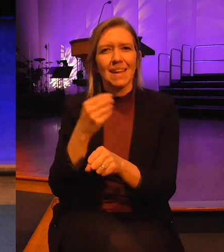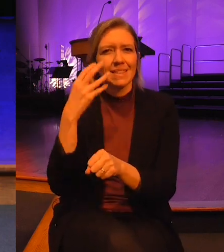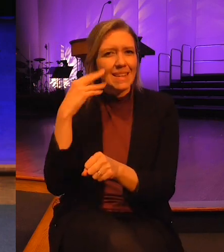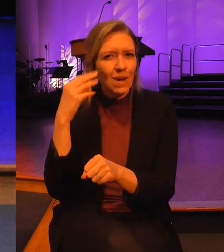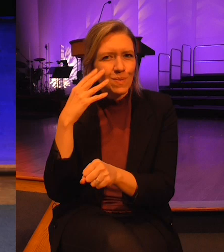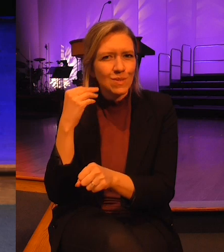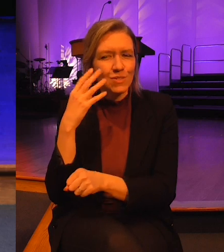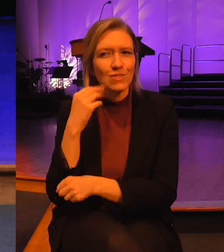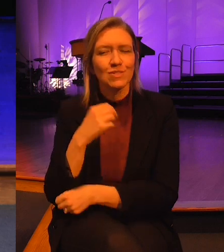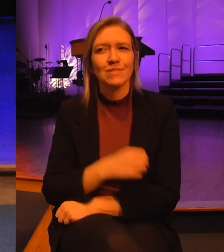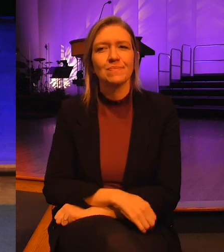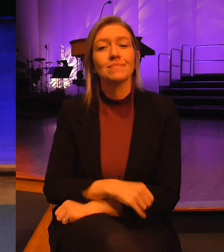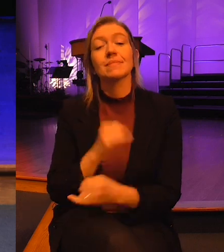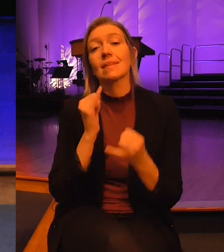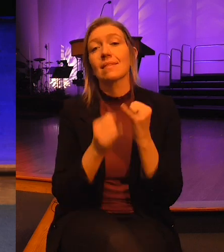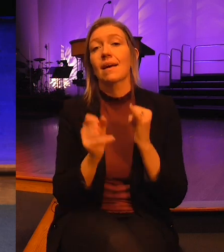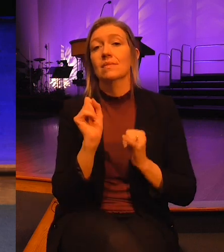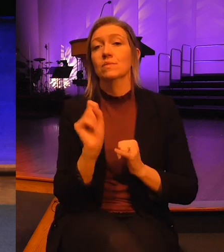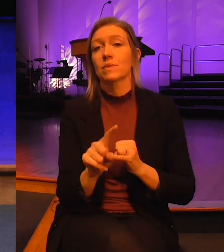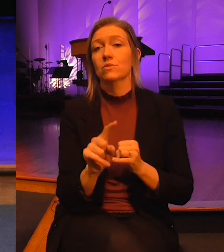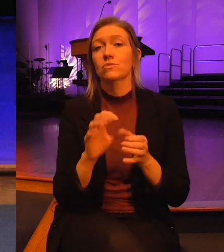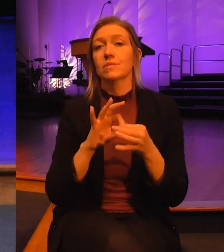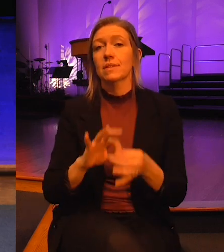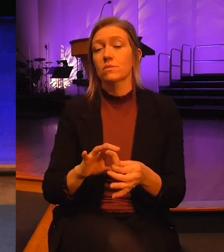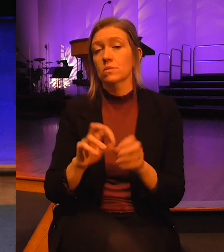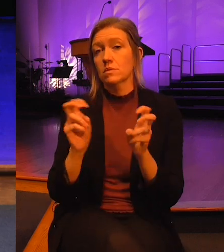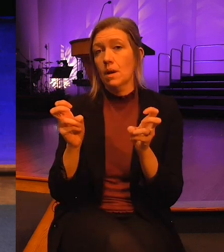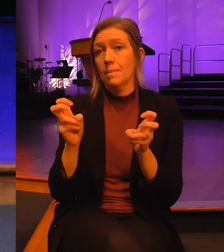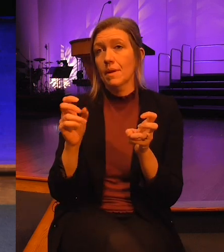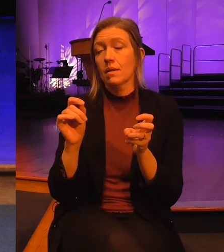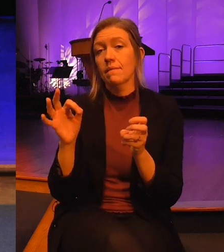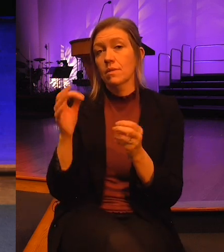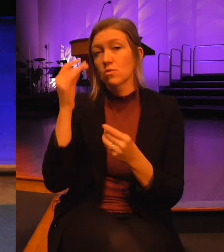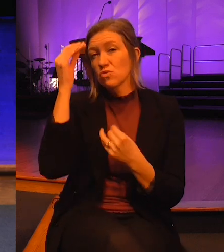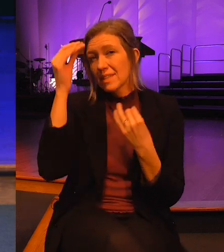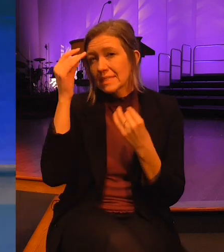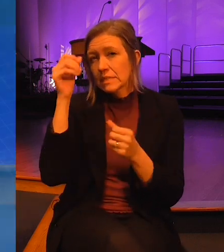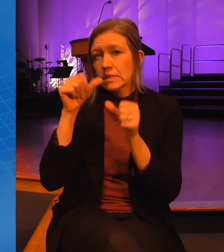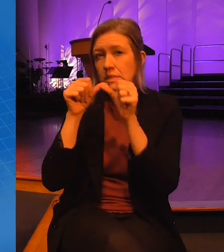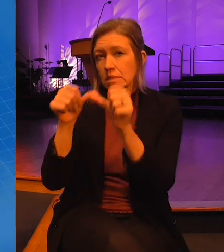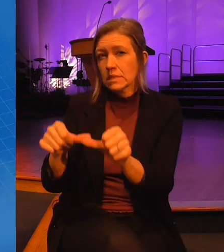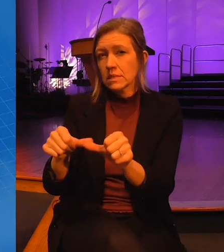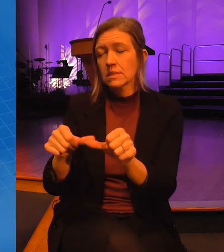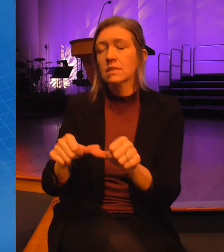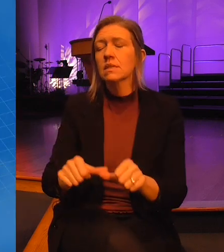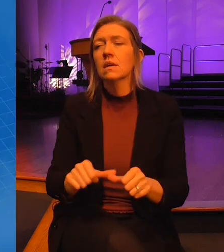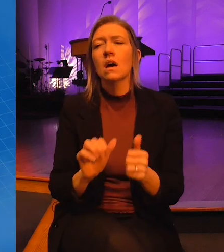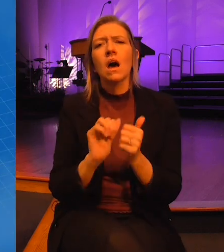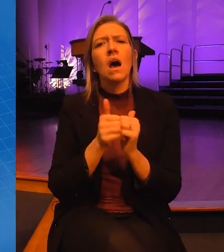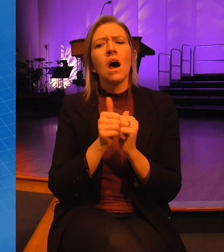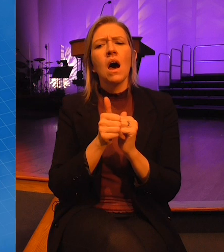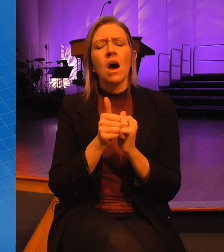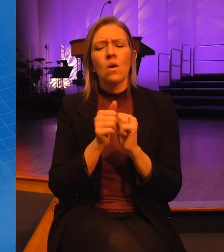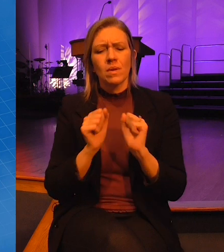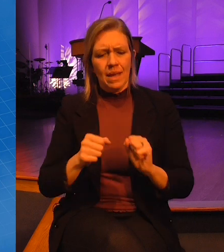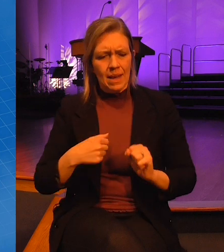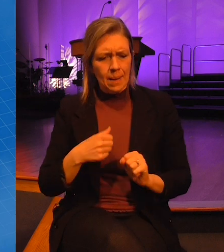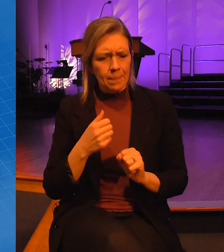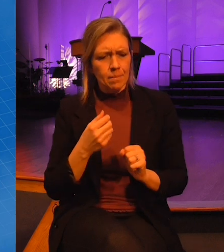La última pregunta para este tema de resonancia es ¿cómo podría abrirme mejor a experimentar